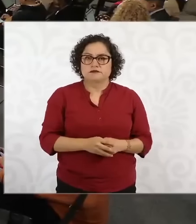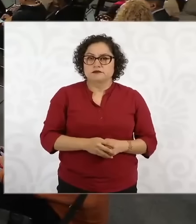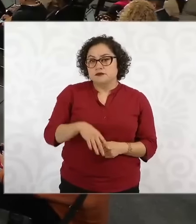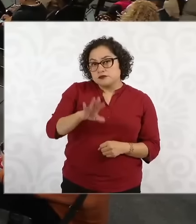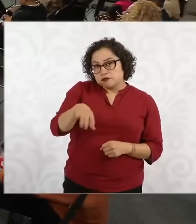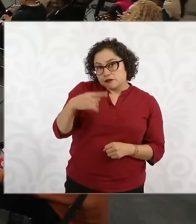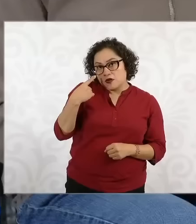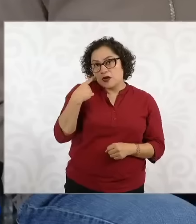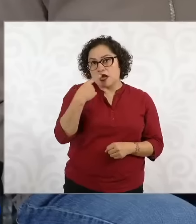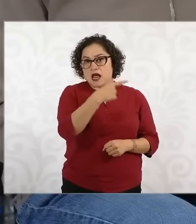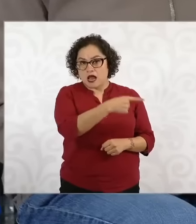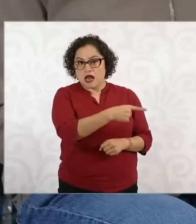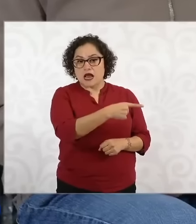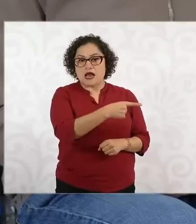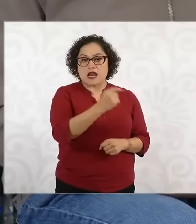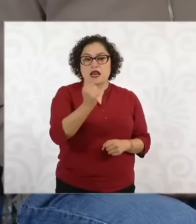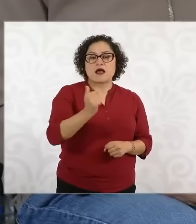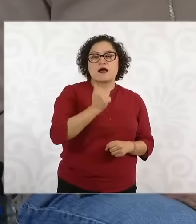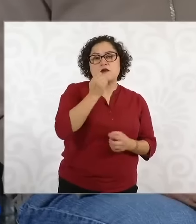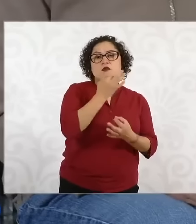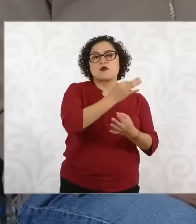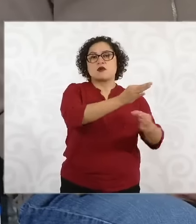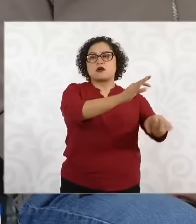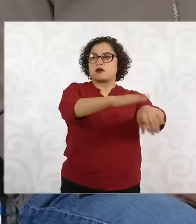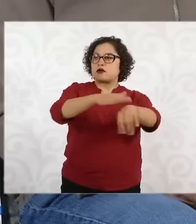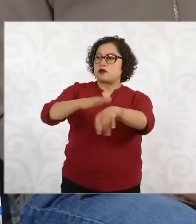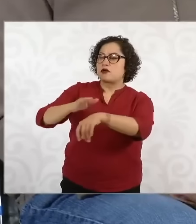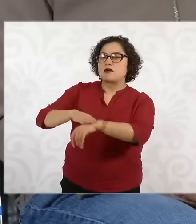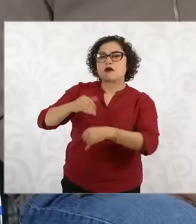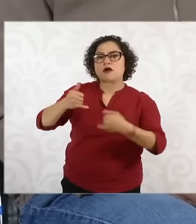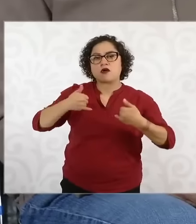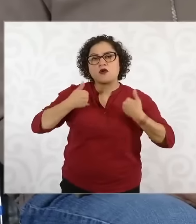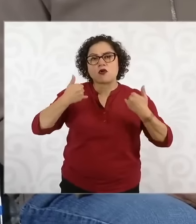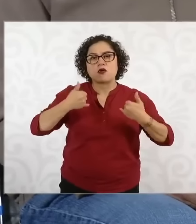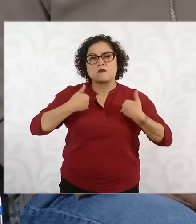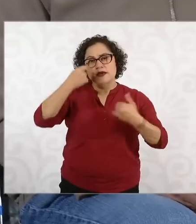un llamado a los jóvenes para que se alejen de pues el crimen organizado para disminuir